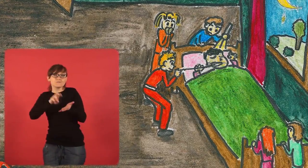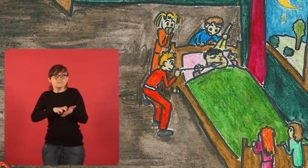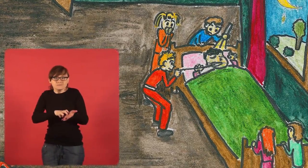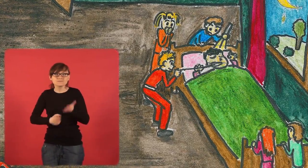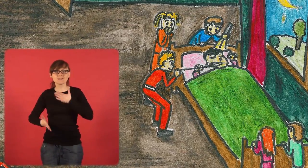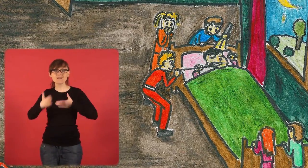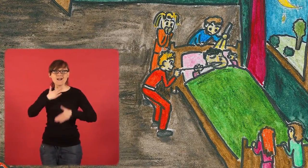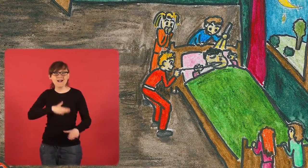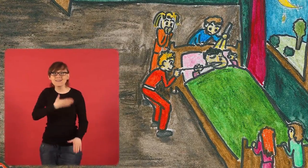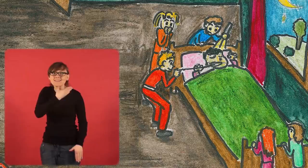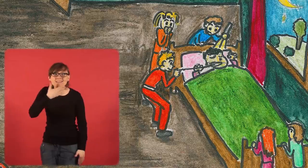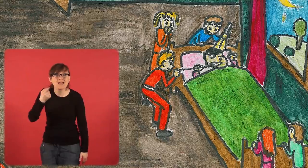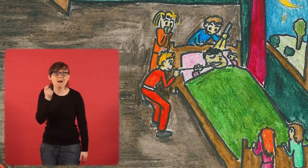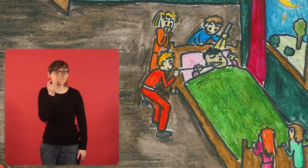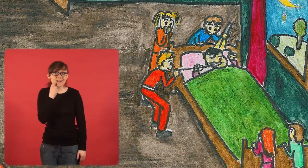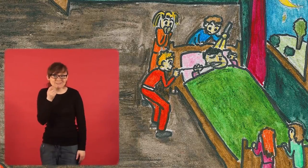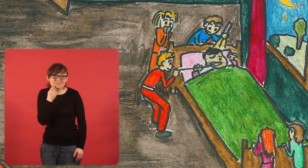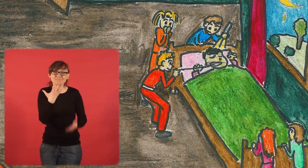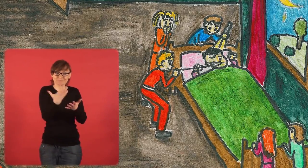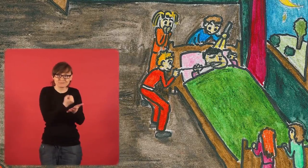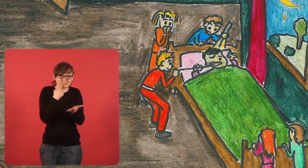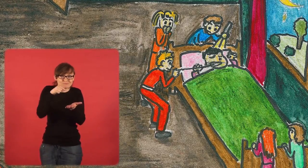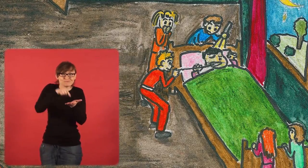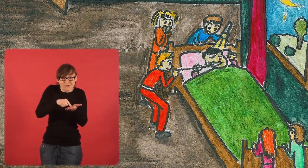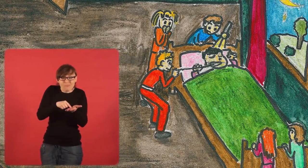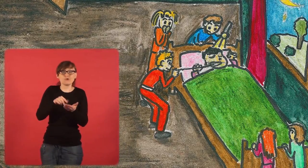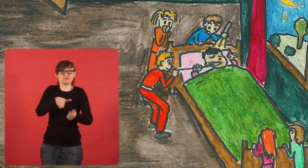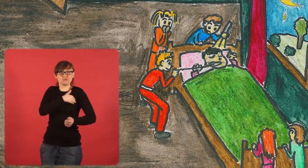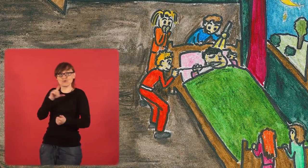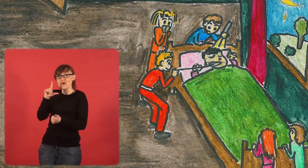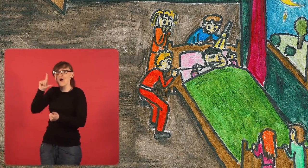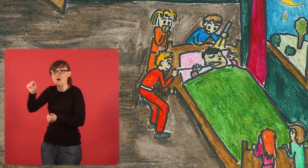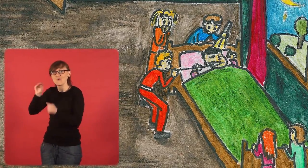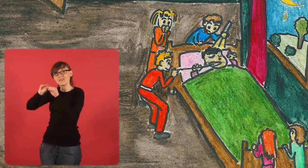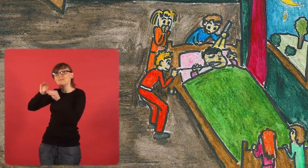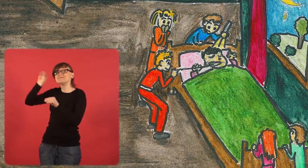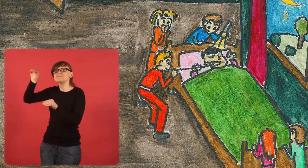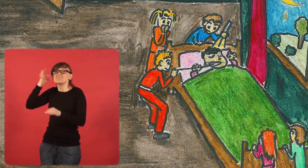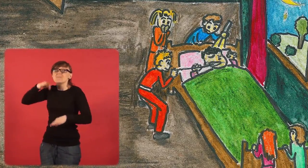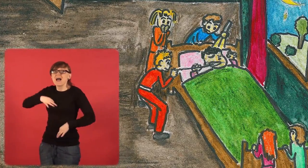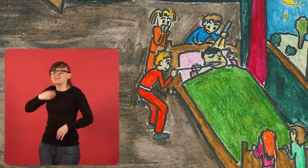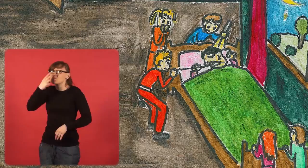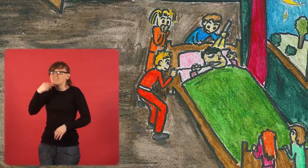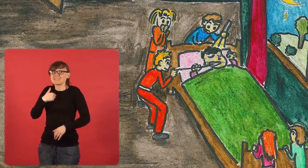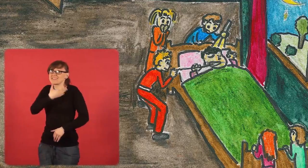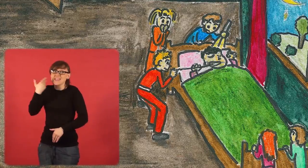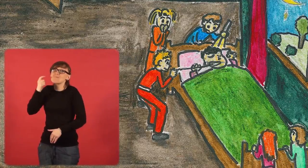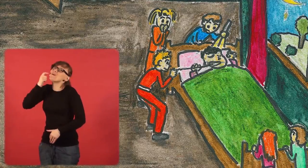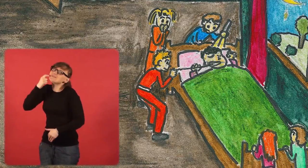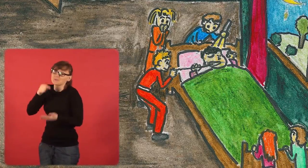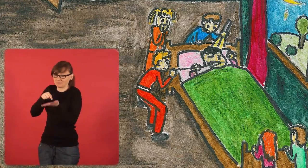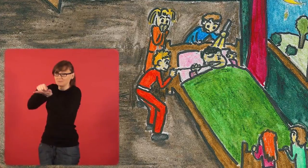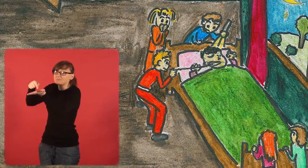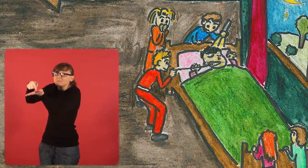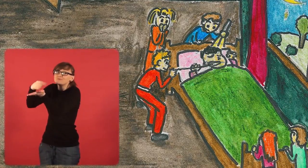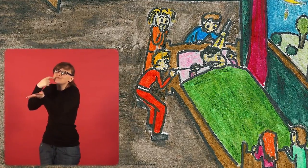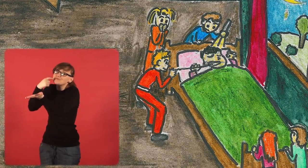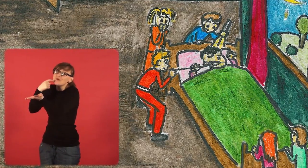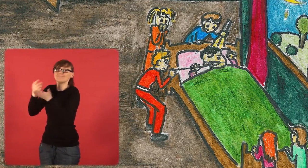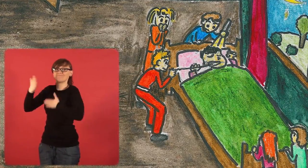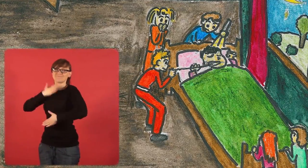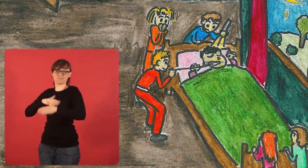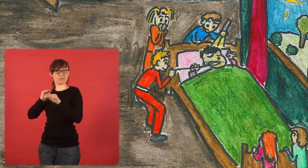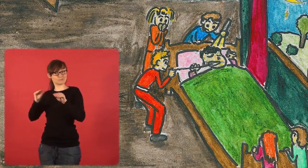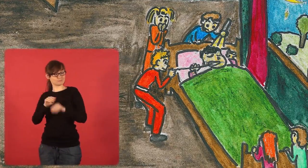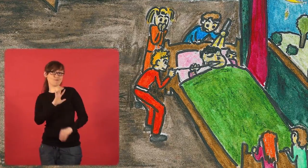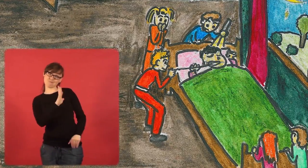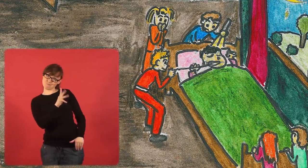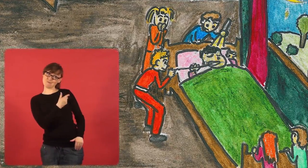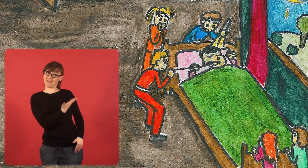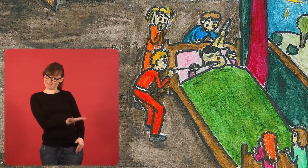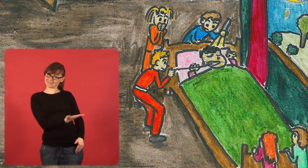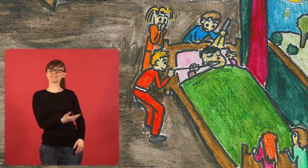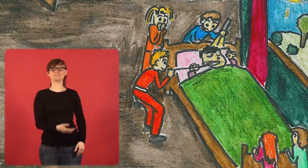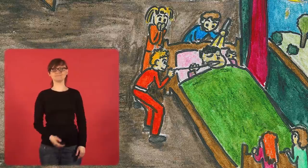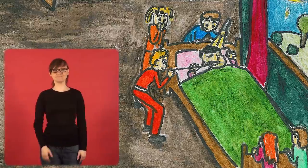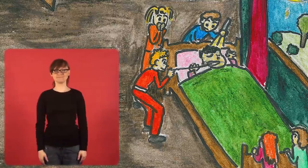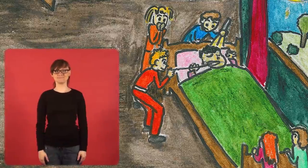Następnego dnia zadowolony pojawił się w szkole i pokazał pani wyrwanego zęba.